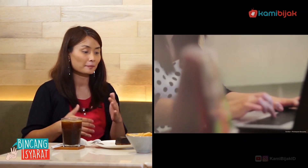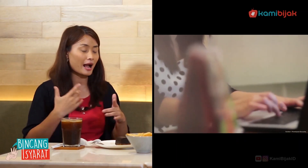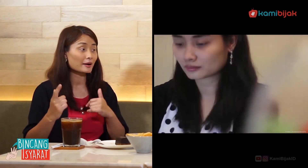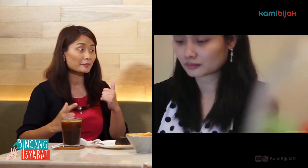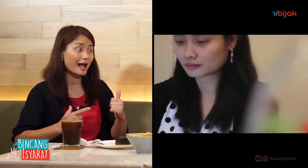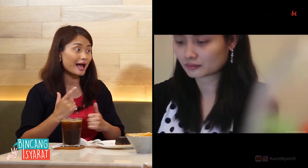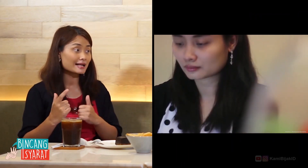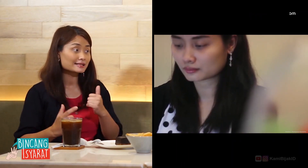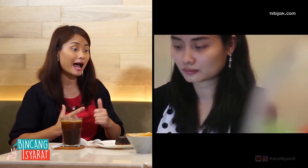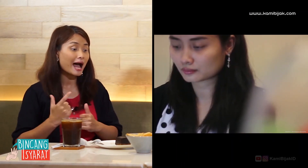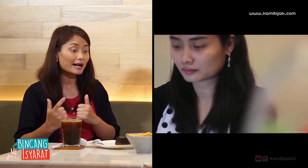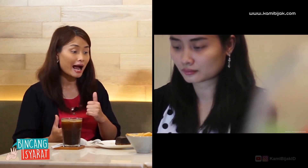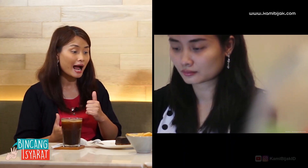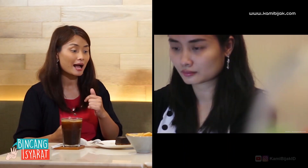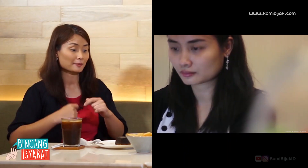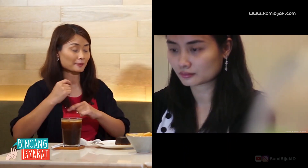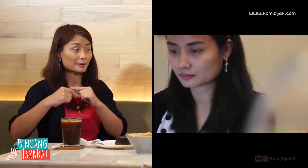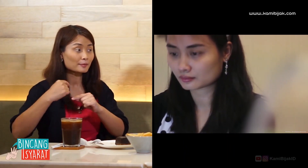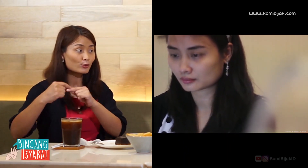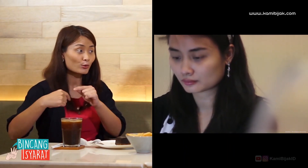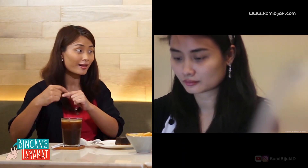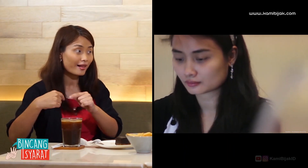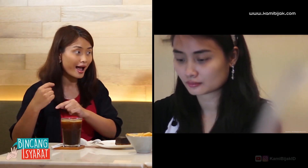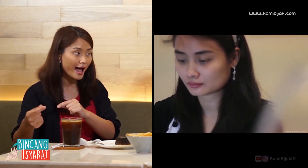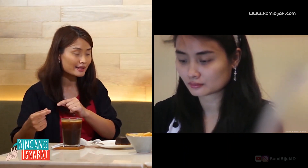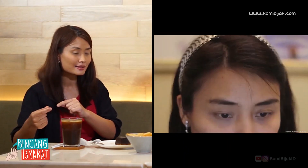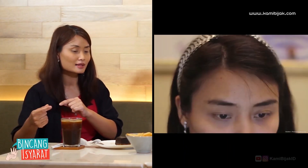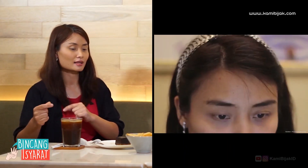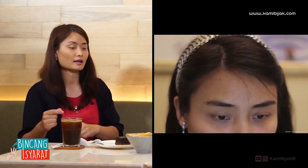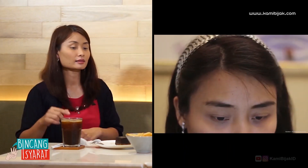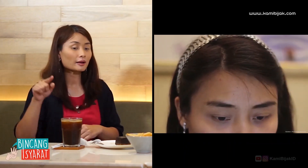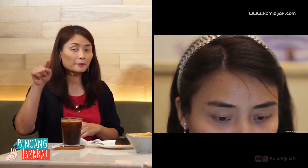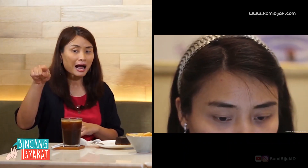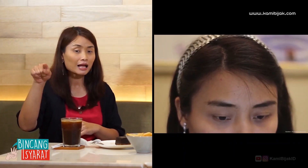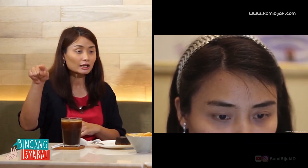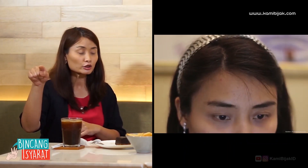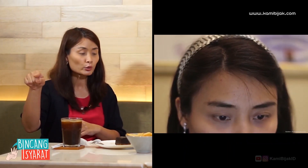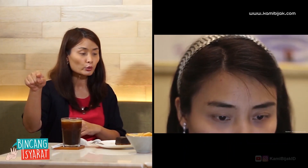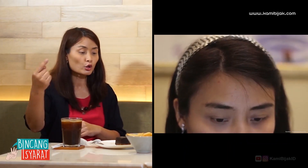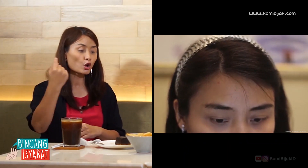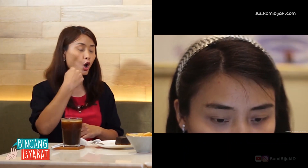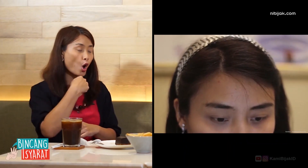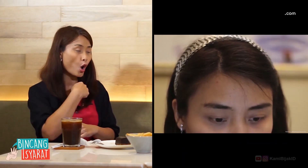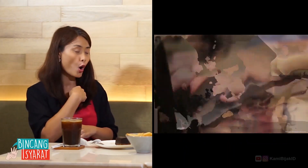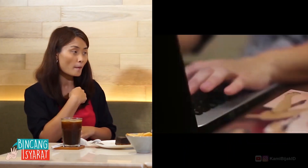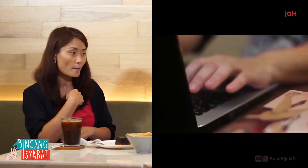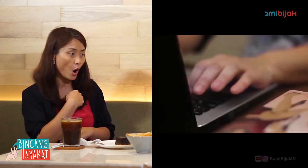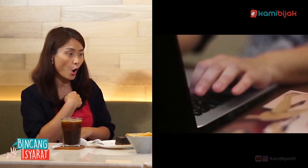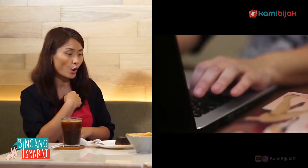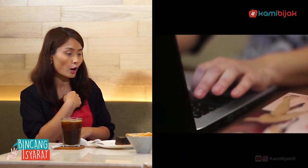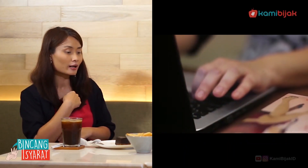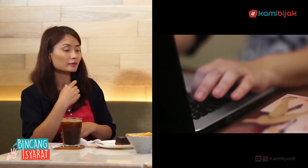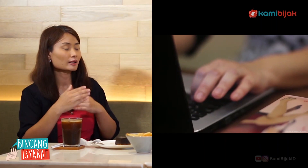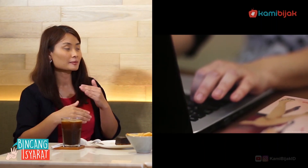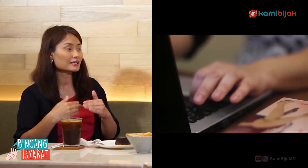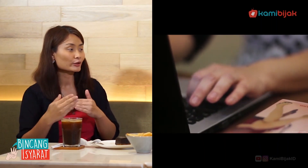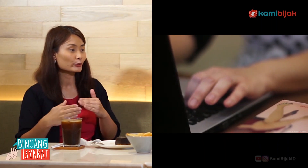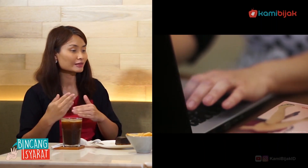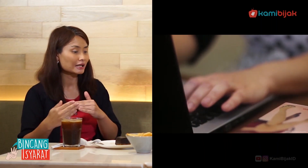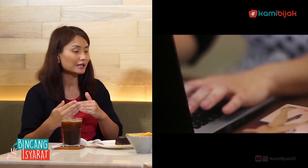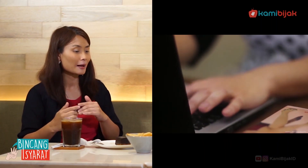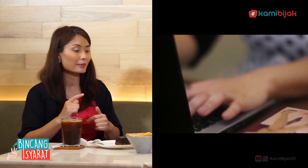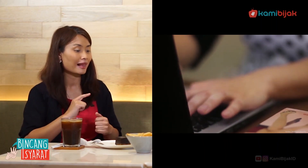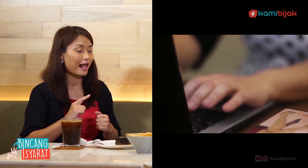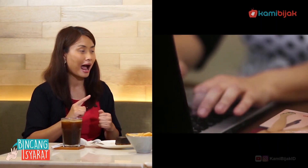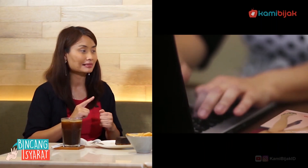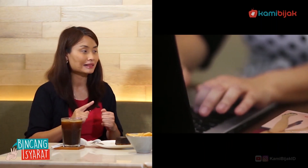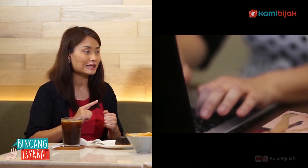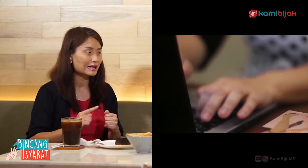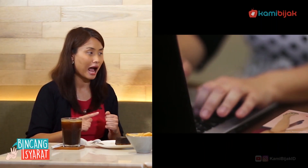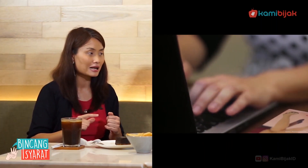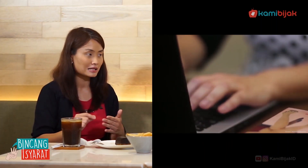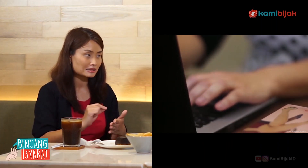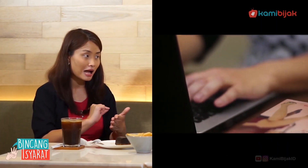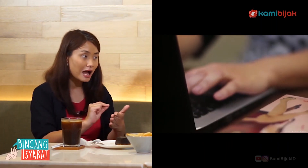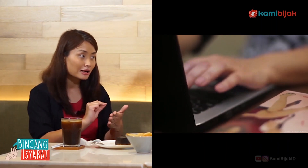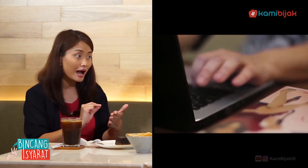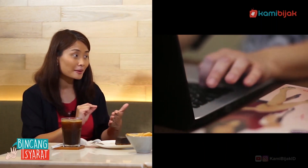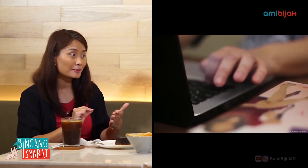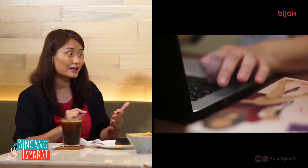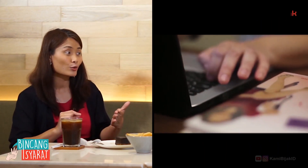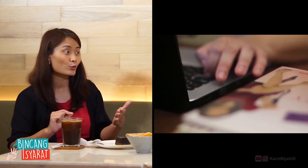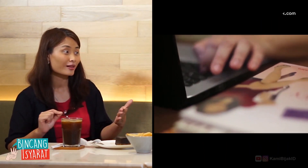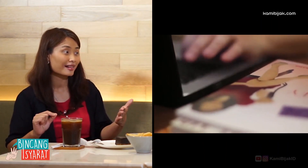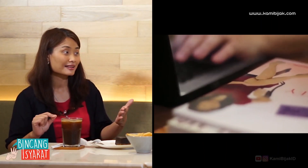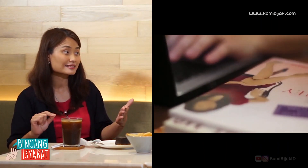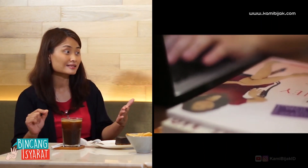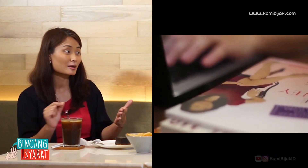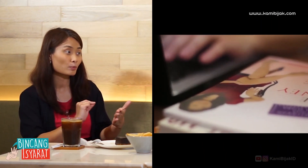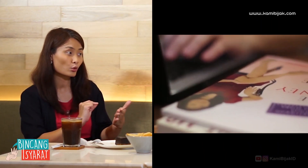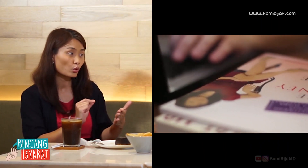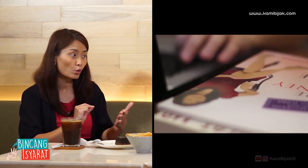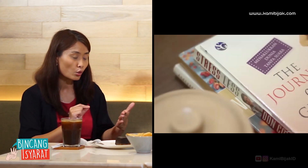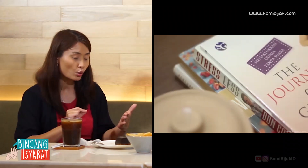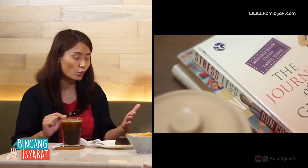Bagaimana cara memulai, teman itu omong ikut pelatihan cara menulis buku